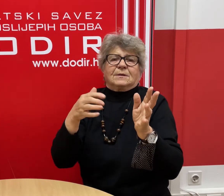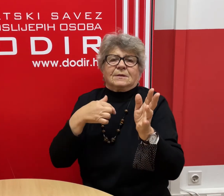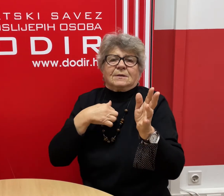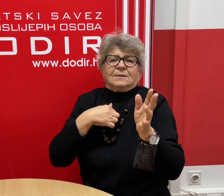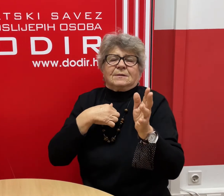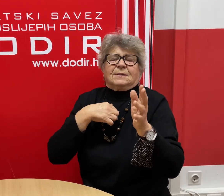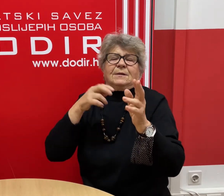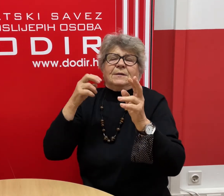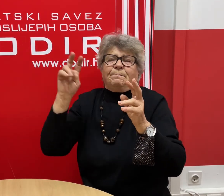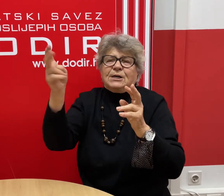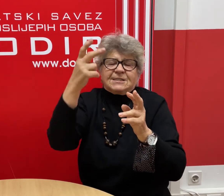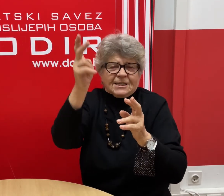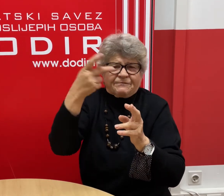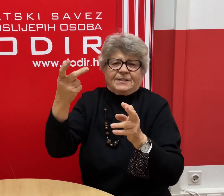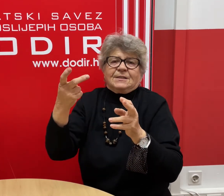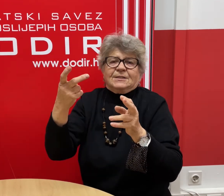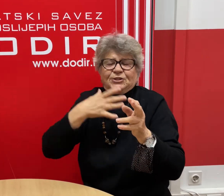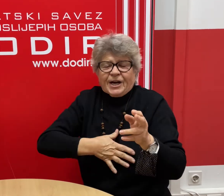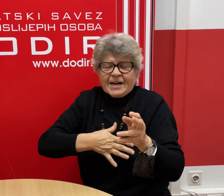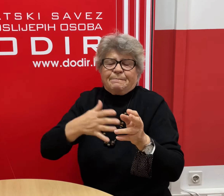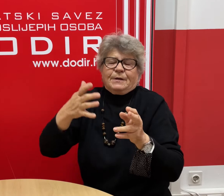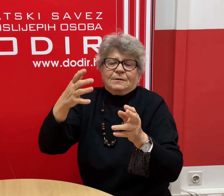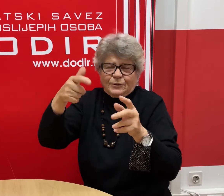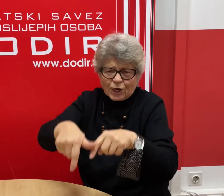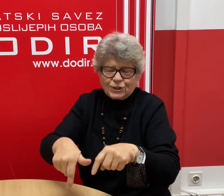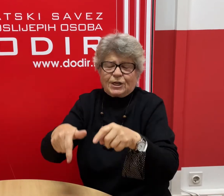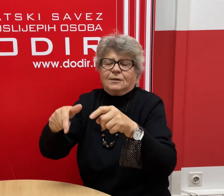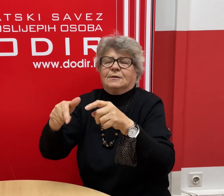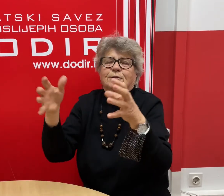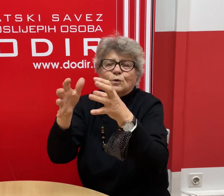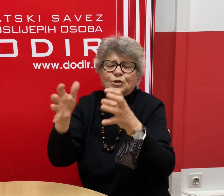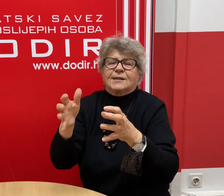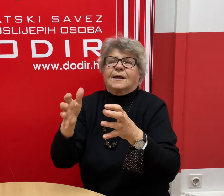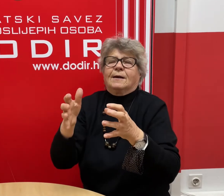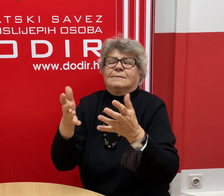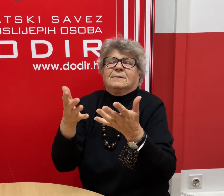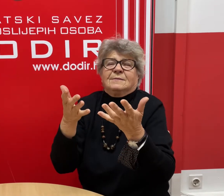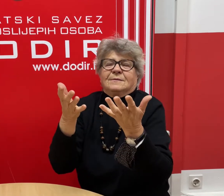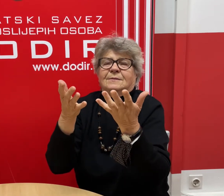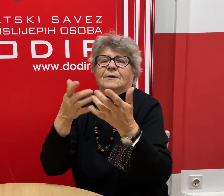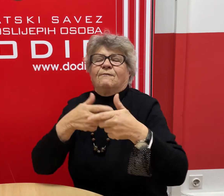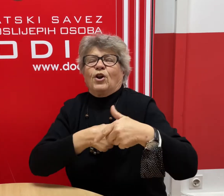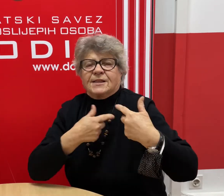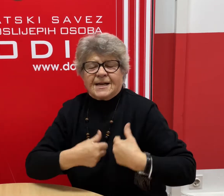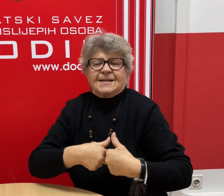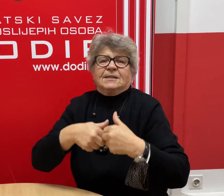Pozivam Vas da se i vi dođete družiti, volontirati i uključiti se